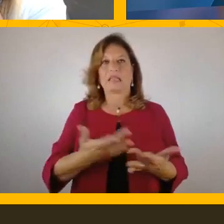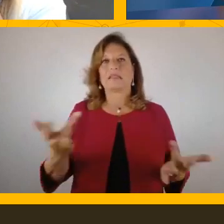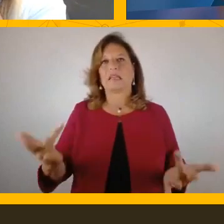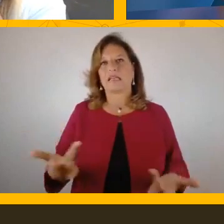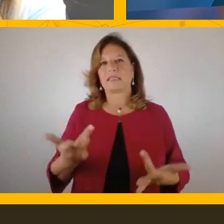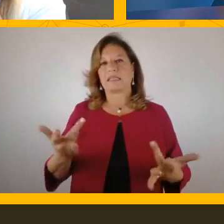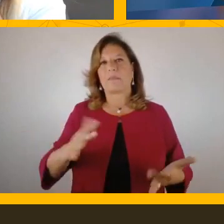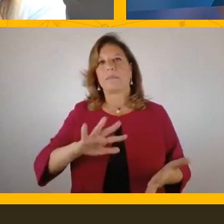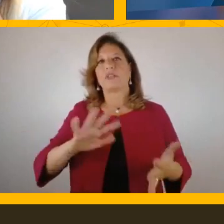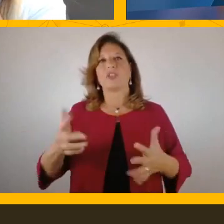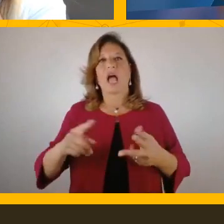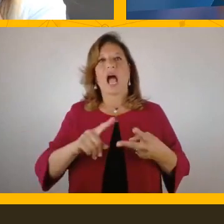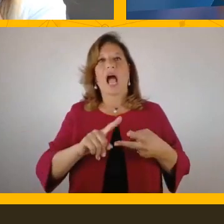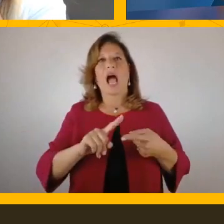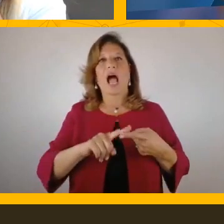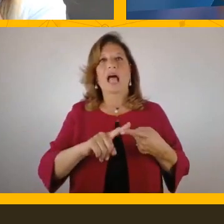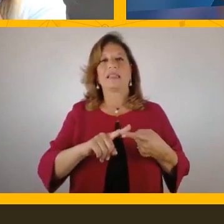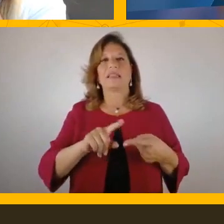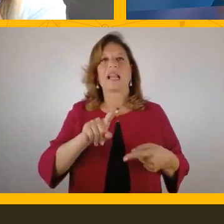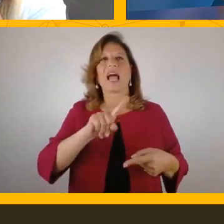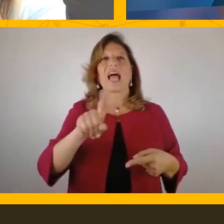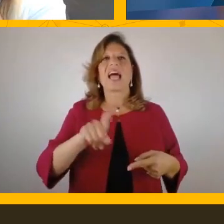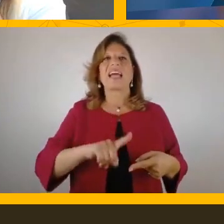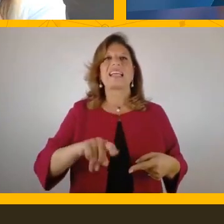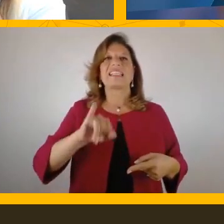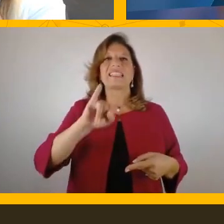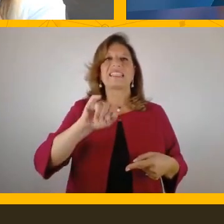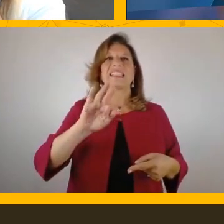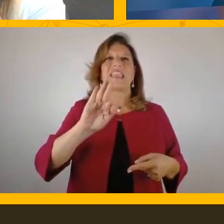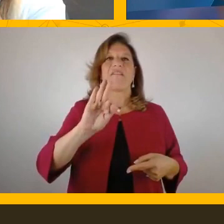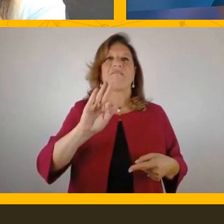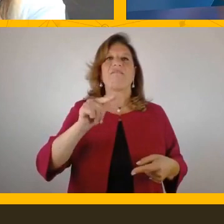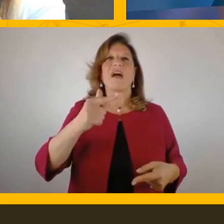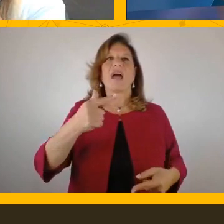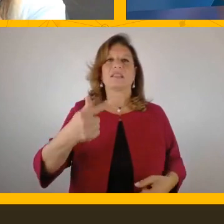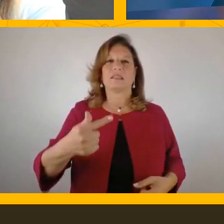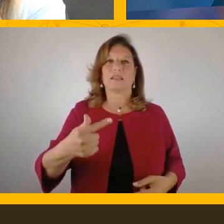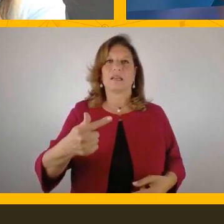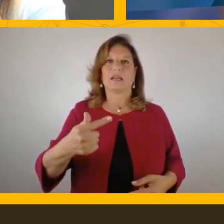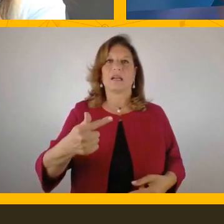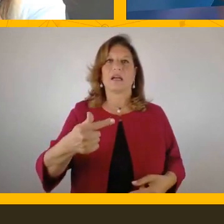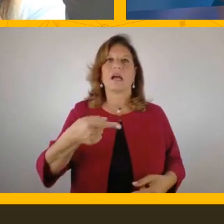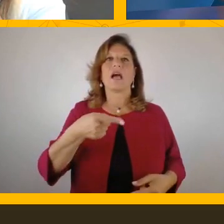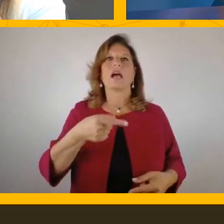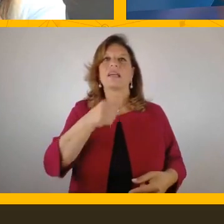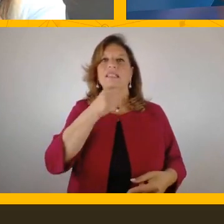eh semplice, l'altra si chiama